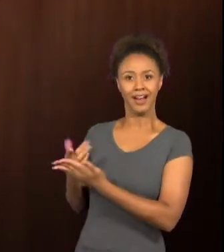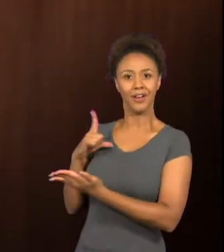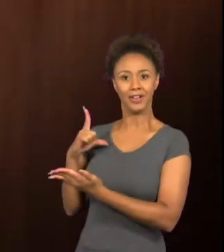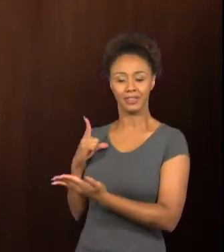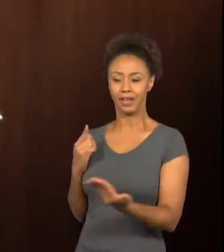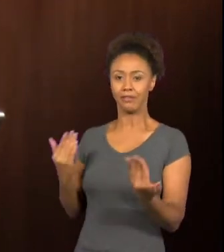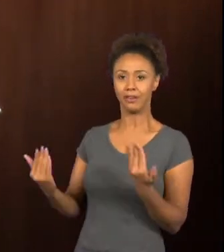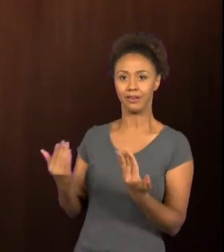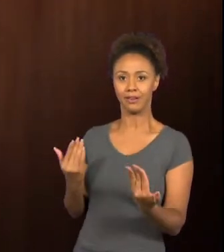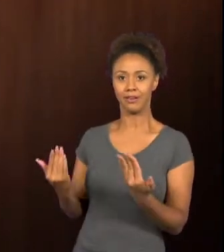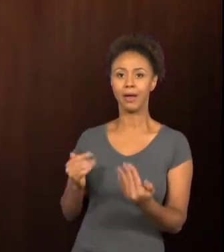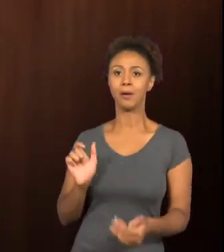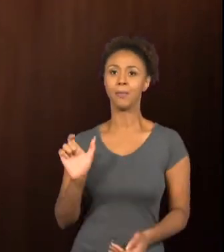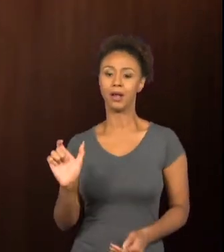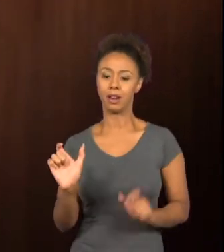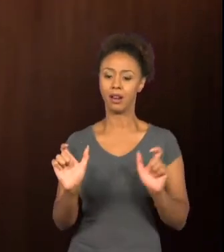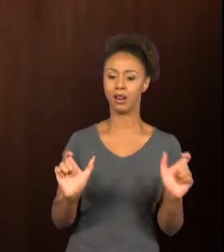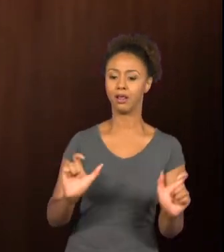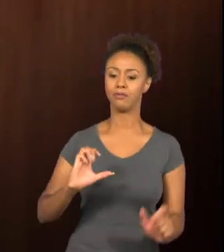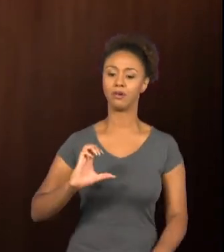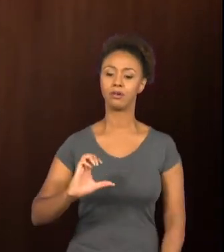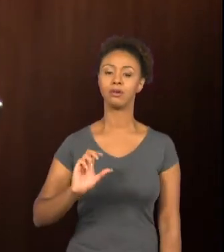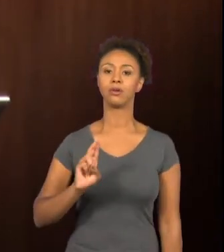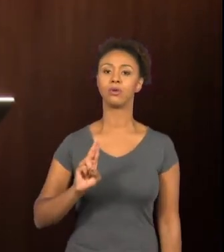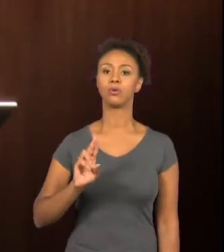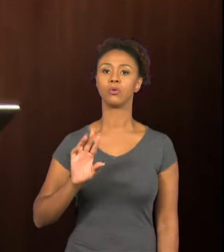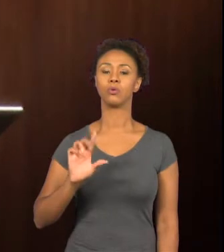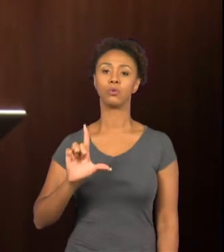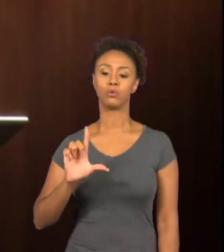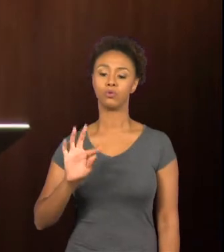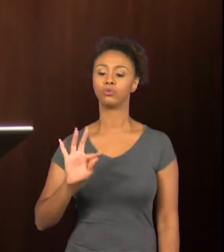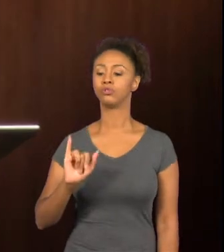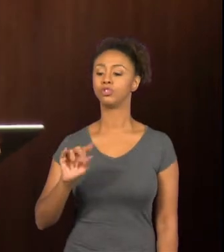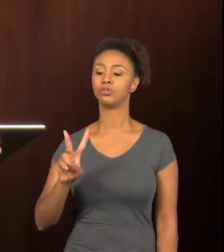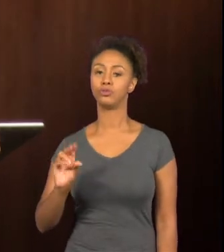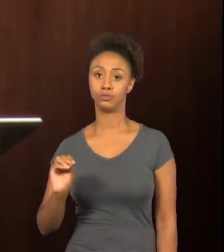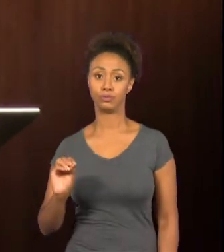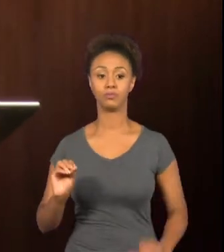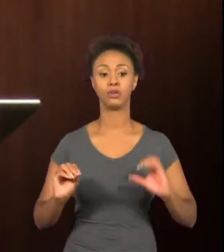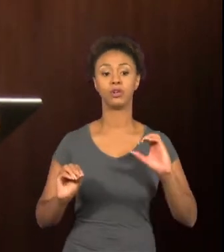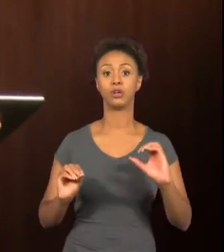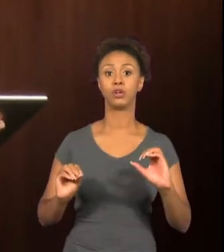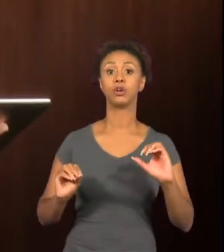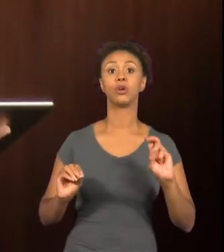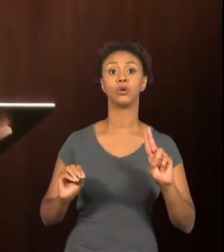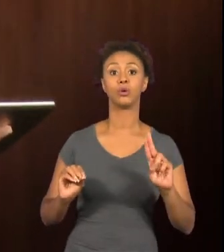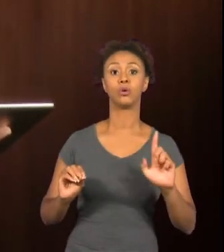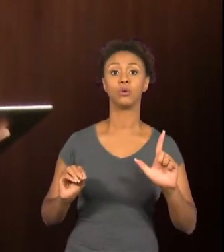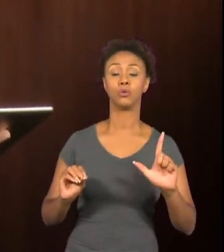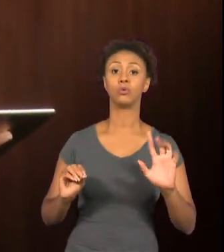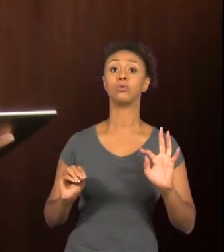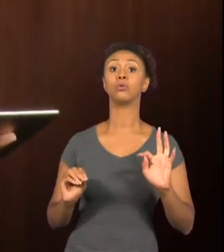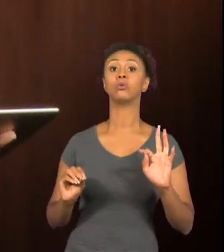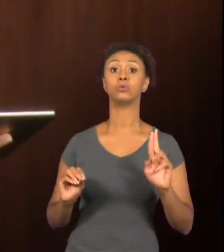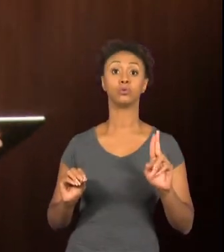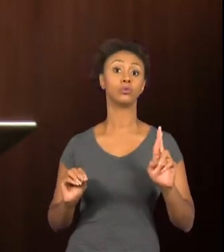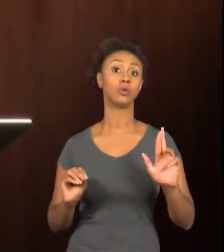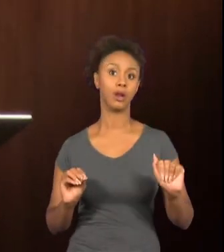CULTIVO E CULTURA. UMA COMUNIDADE QUE TRABALHA JUNTO A TERRA, QUE TENHA ALI O SEU COTIDIANO